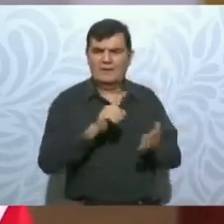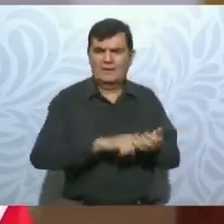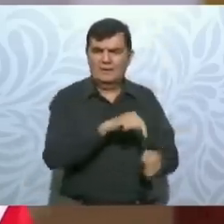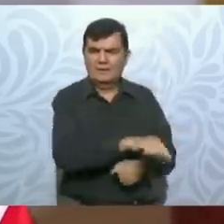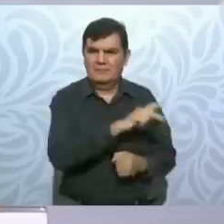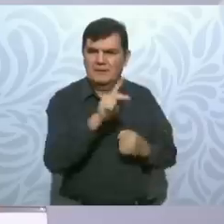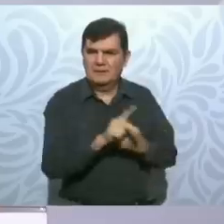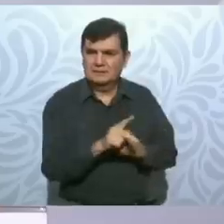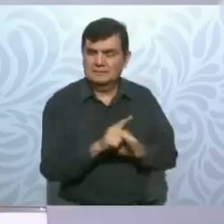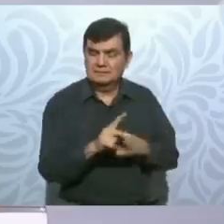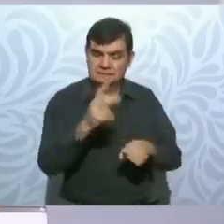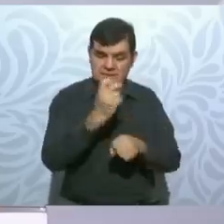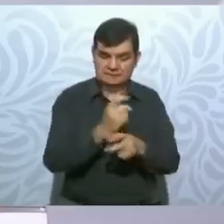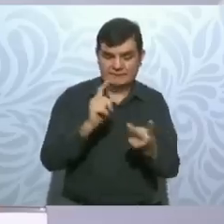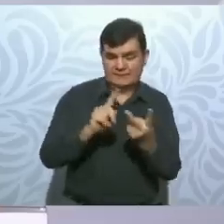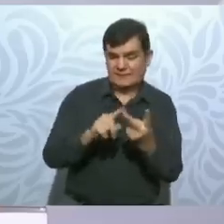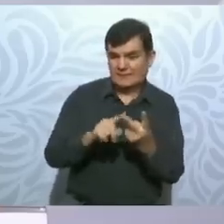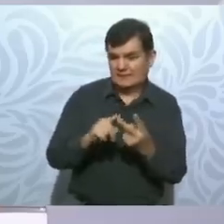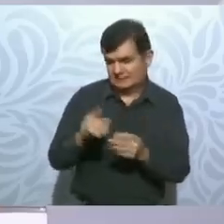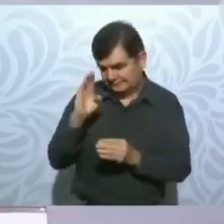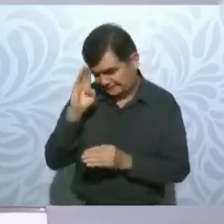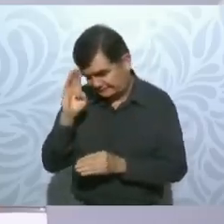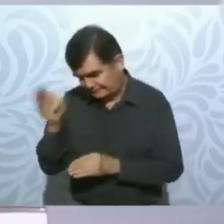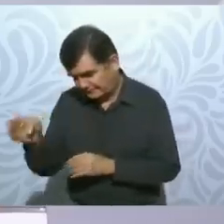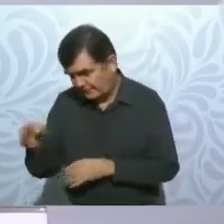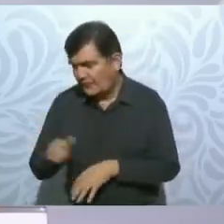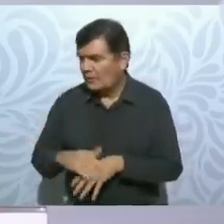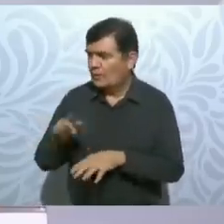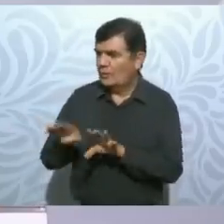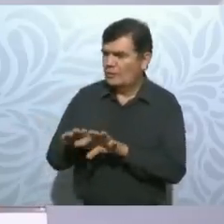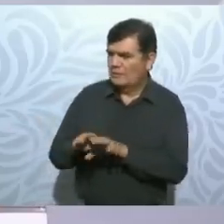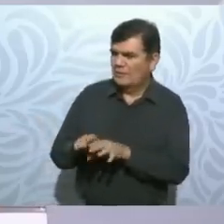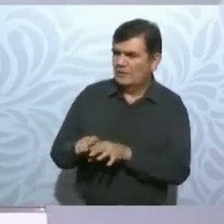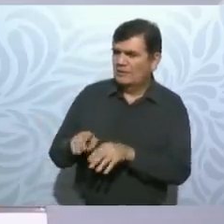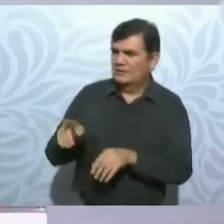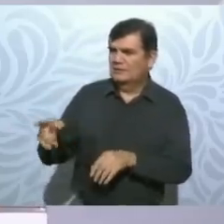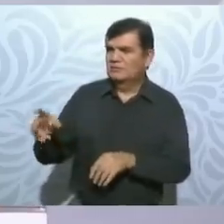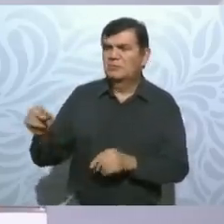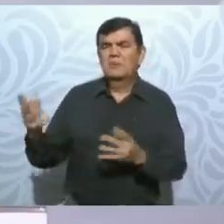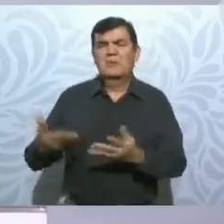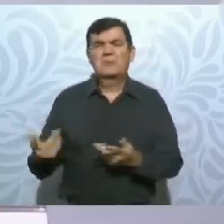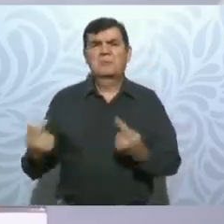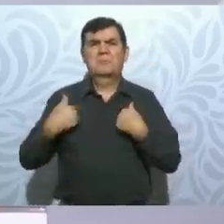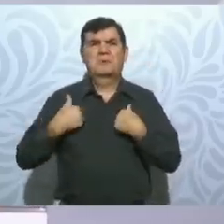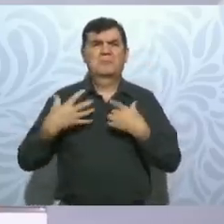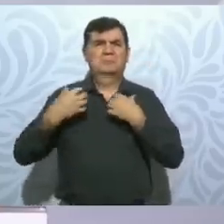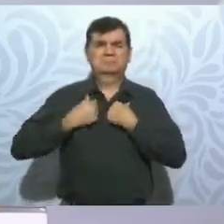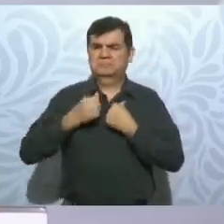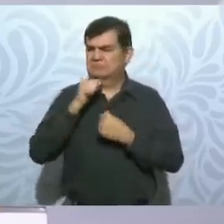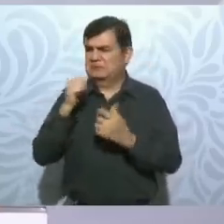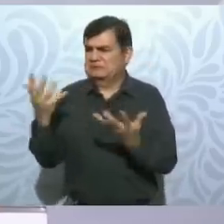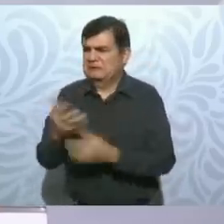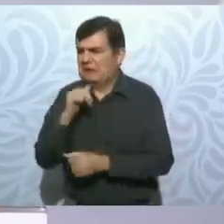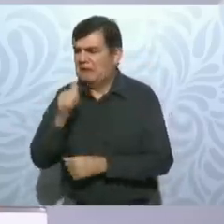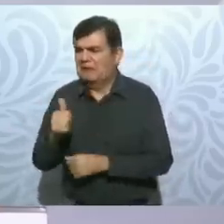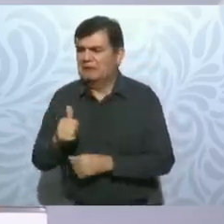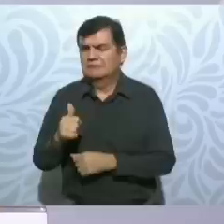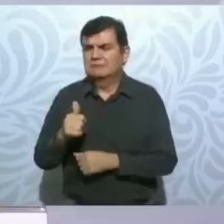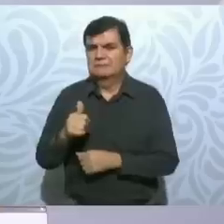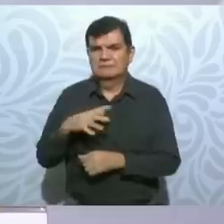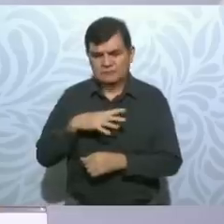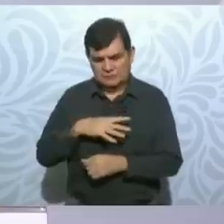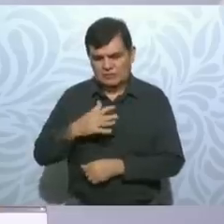y la segunda tiene que ver con la cero impunidad nosotros tenemos que lograr como estado mexicano